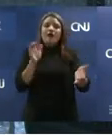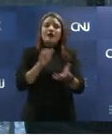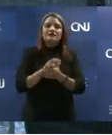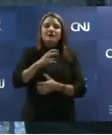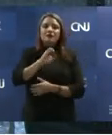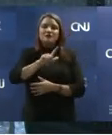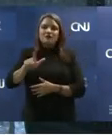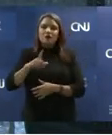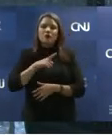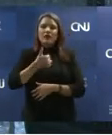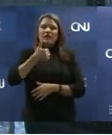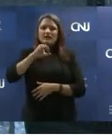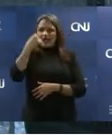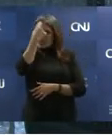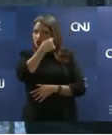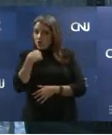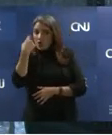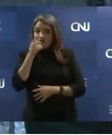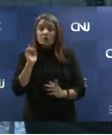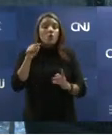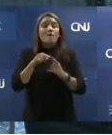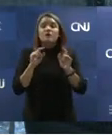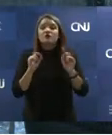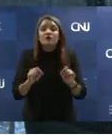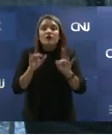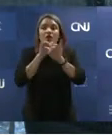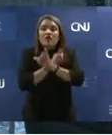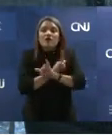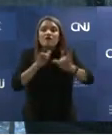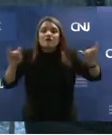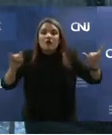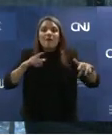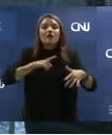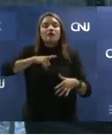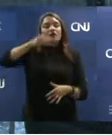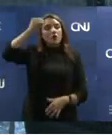Visa informar e levar conhecimento às pessoas que desejam se casar,